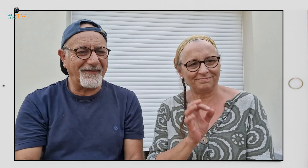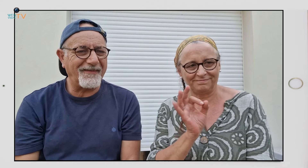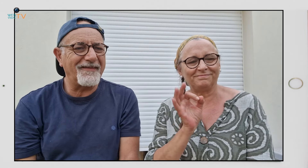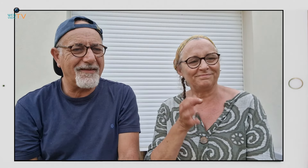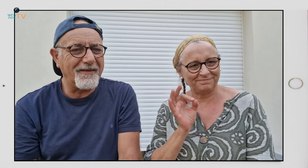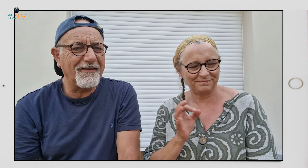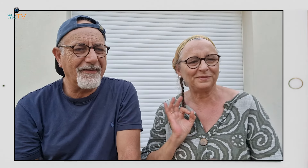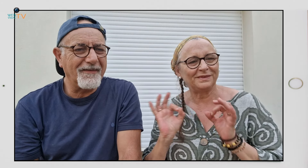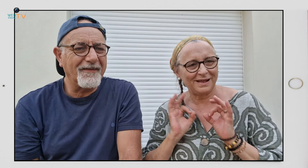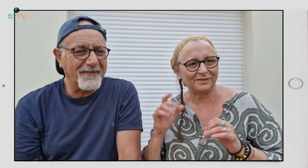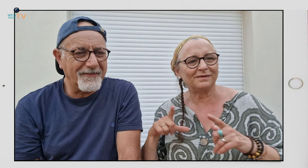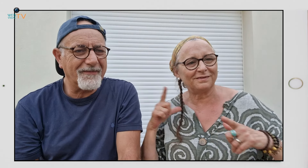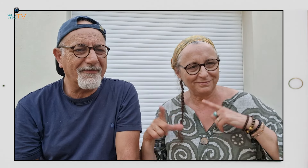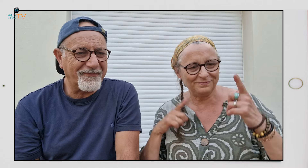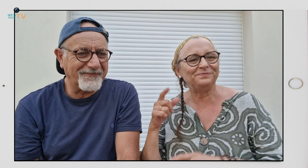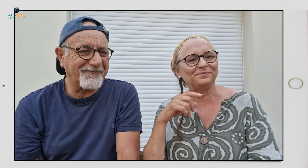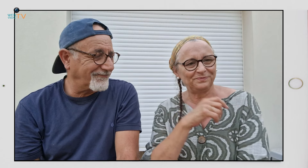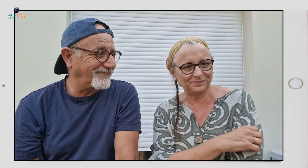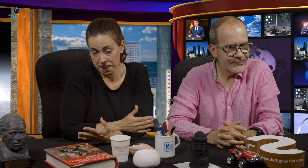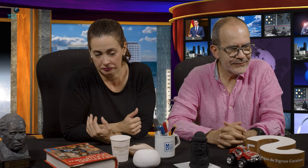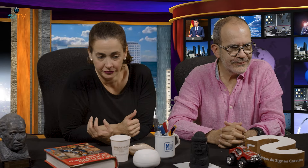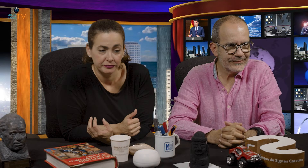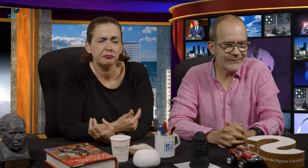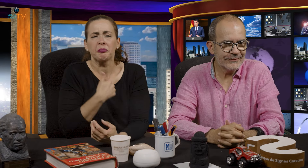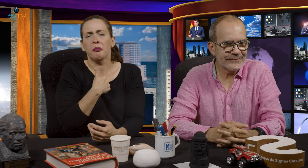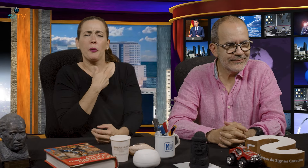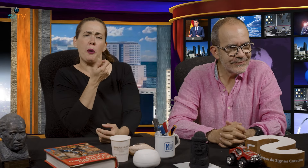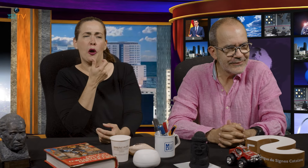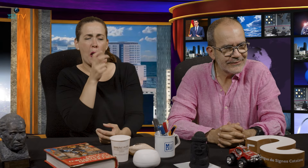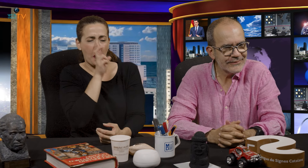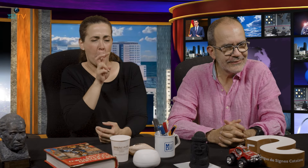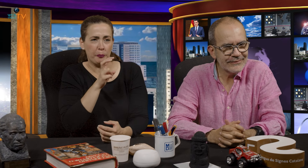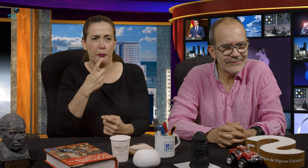Sí, el Teatro del Liceo. Tengo un poco de curiosidad.